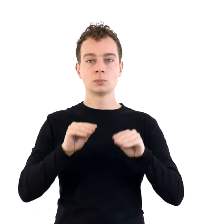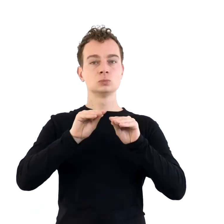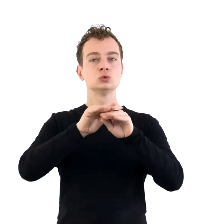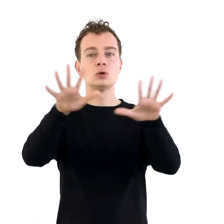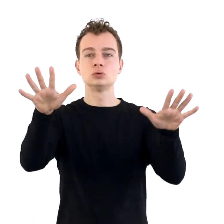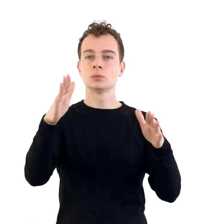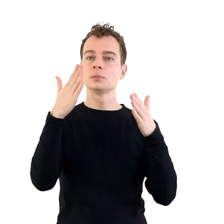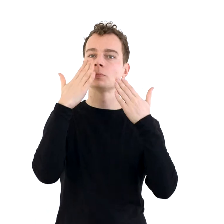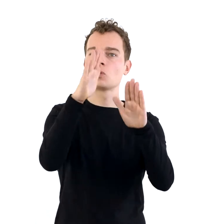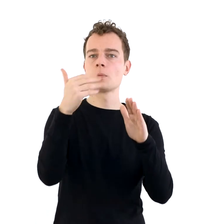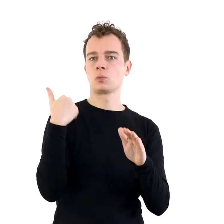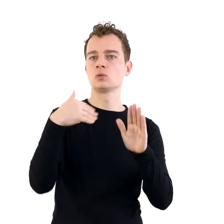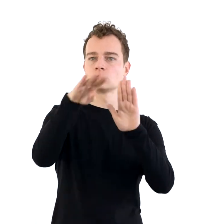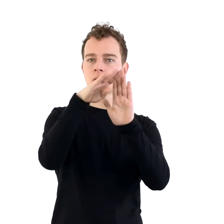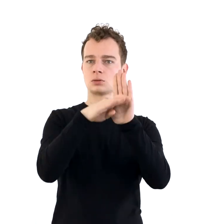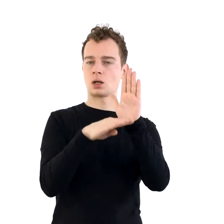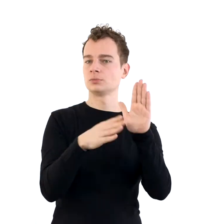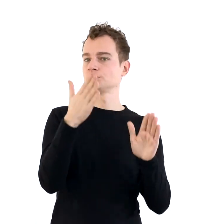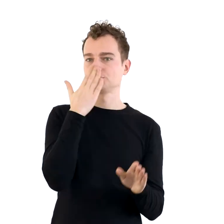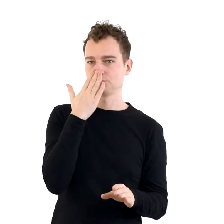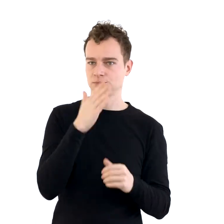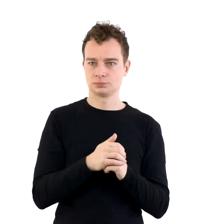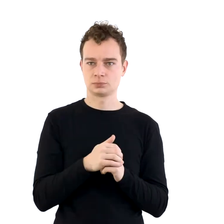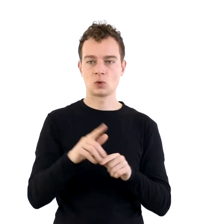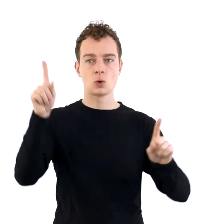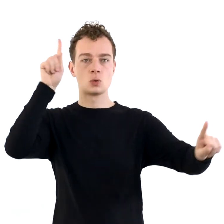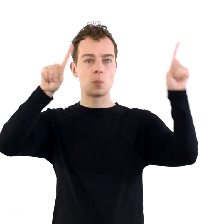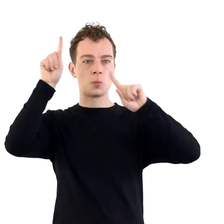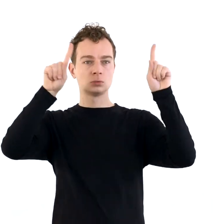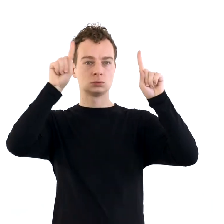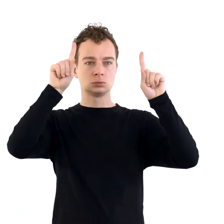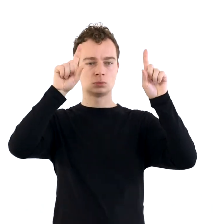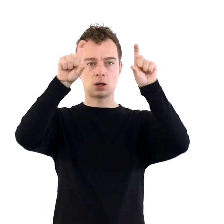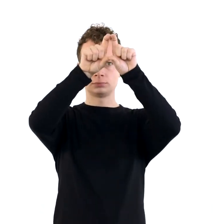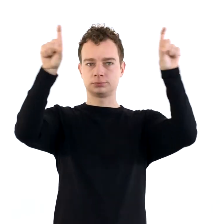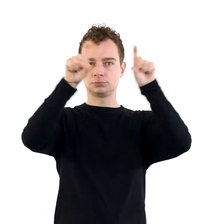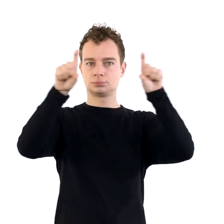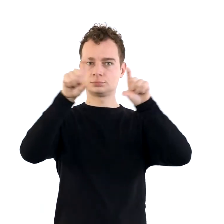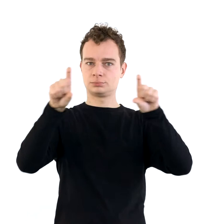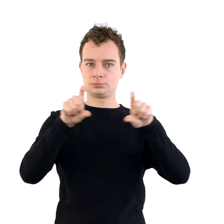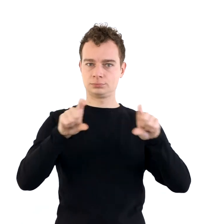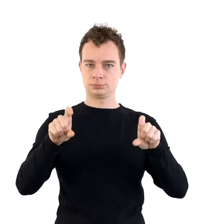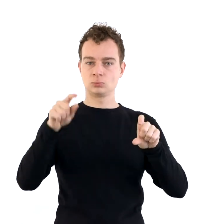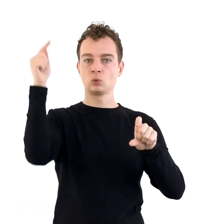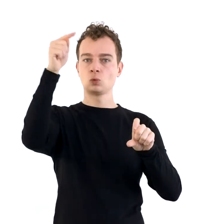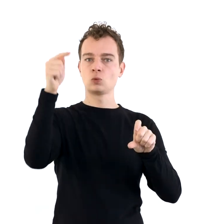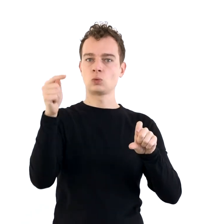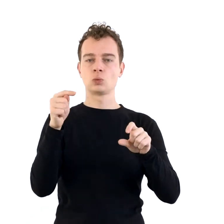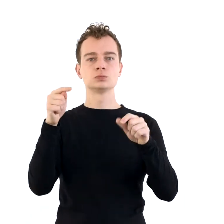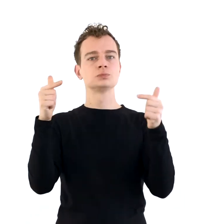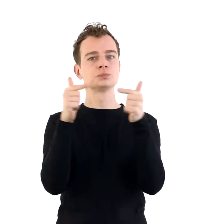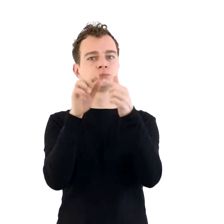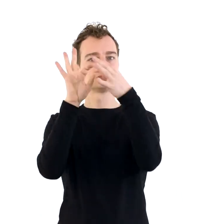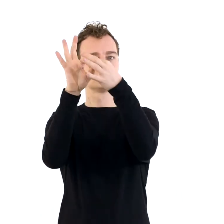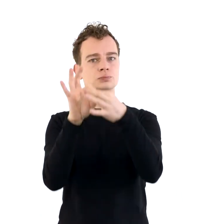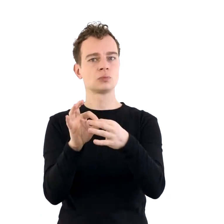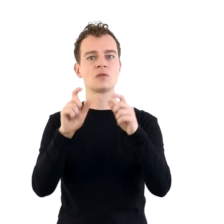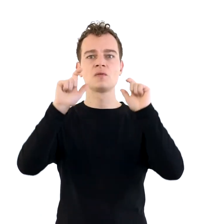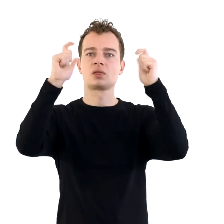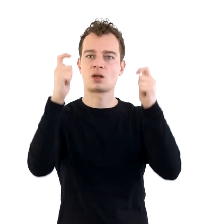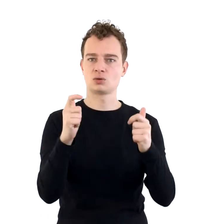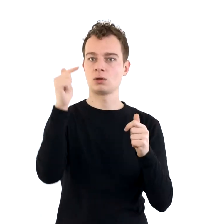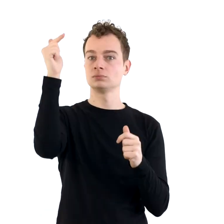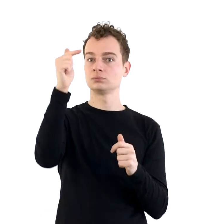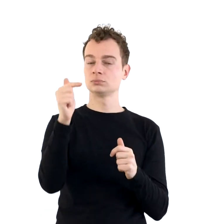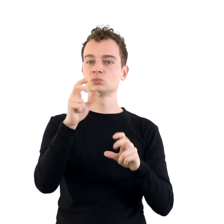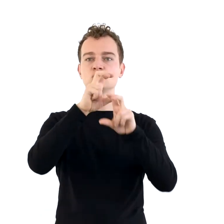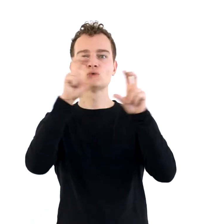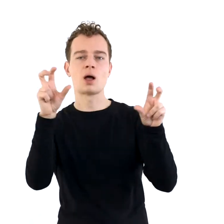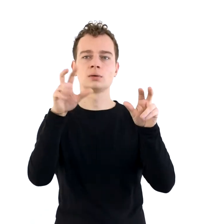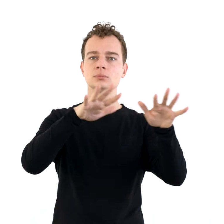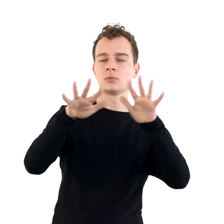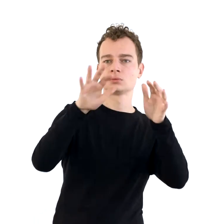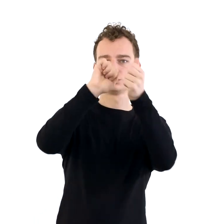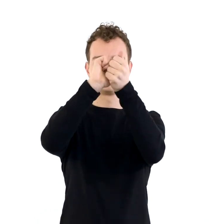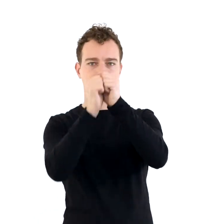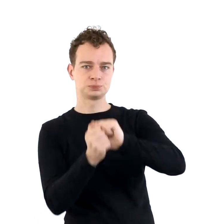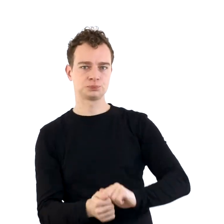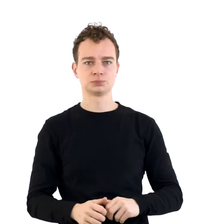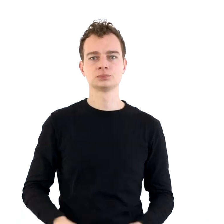Przestrzeń pokazywano w sposób umowny dzieląc kompozycję na poziome pasy opowiadające o rozwoju akcji w czasie i przestrzeni.